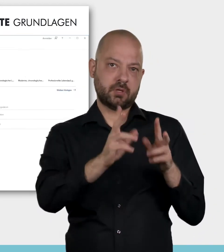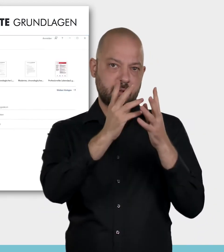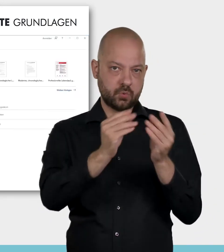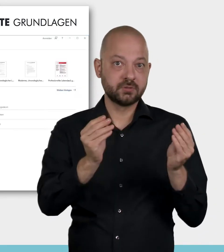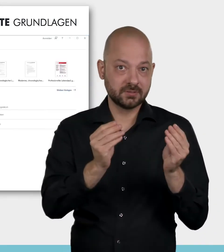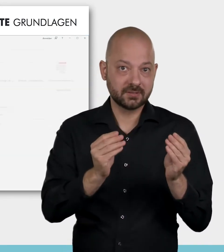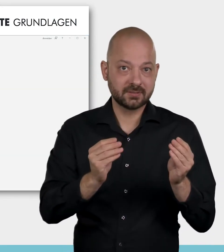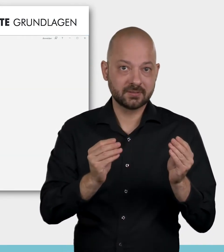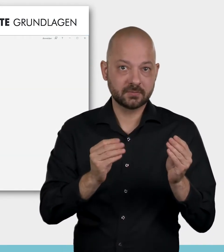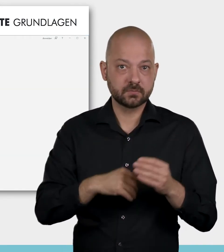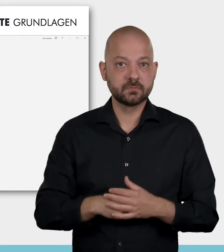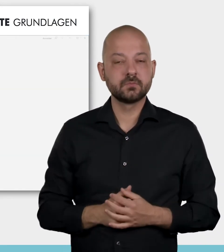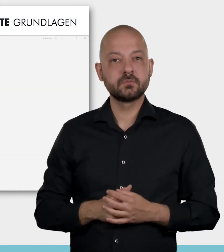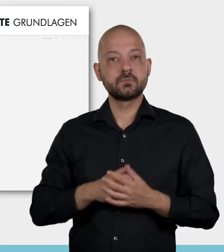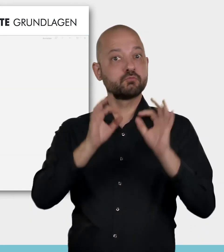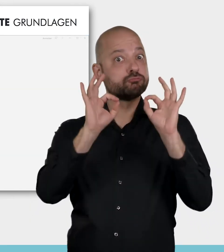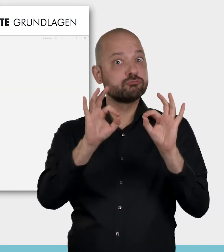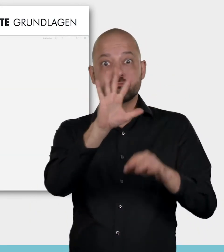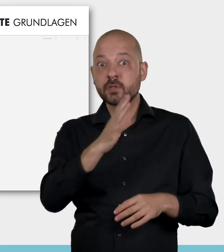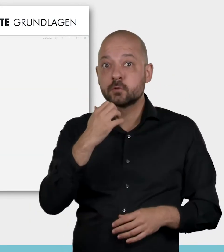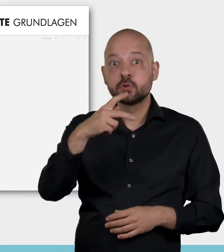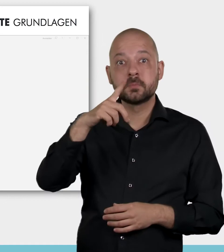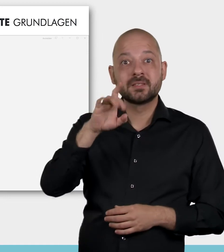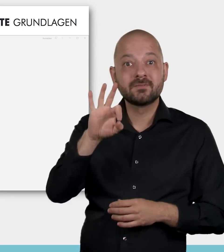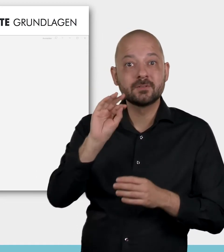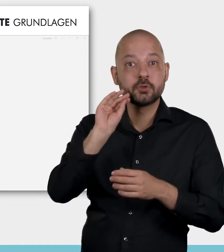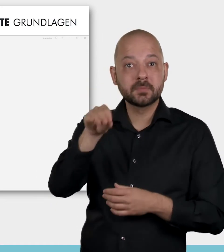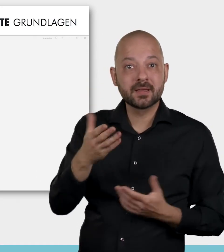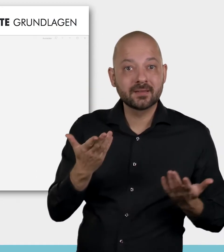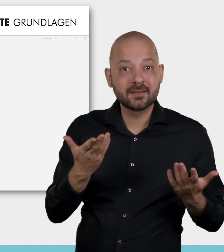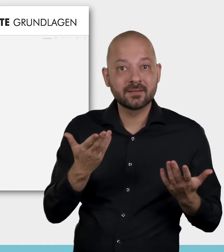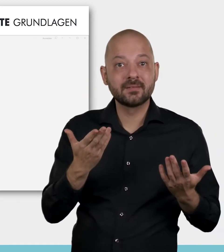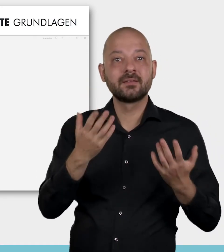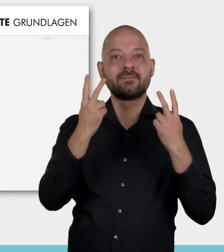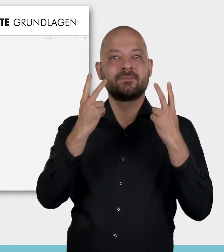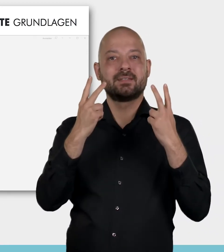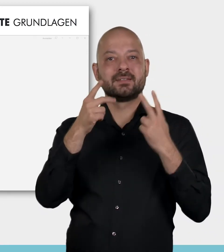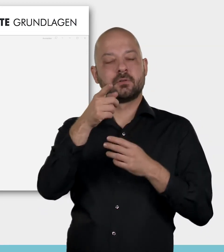Falls Sie Ihr Dokument als PDF speichern möchten, achten Sie darauf, dass das Kontrollkästchen